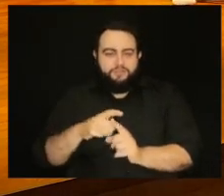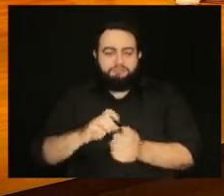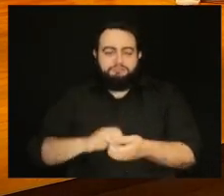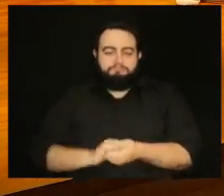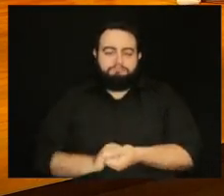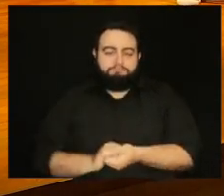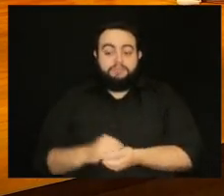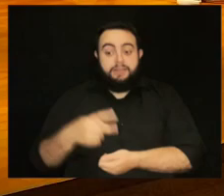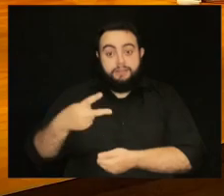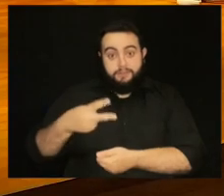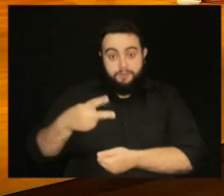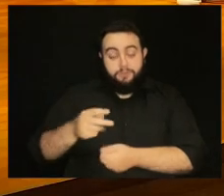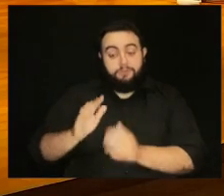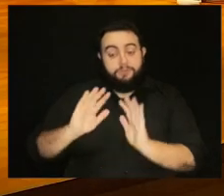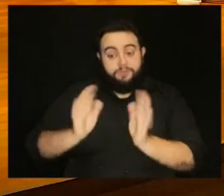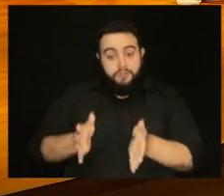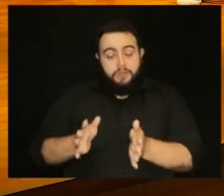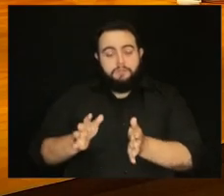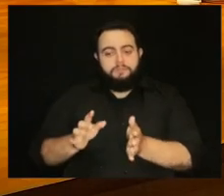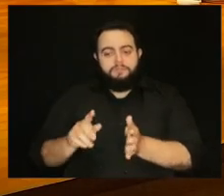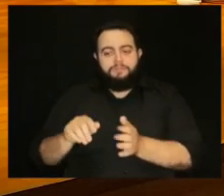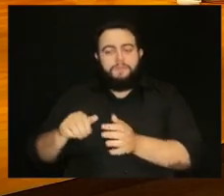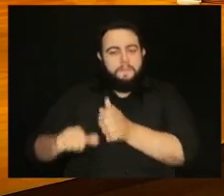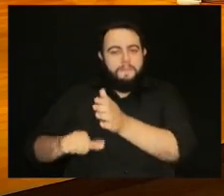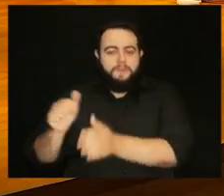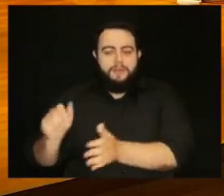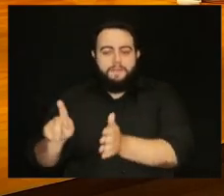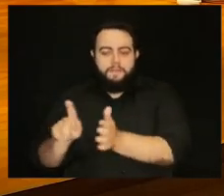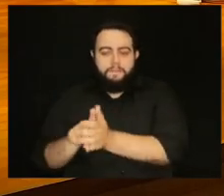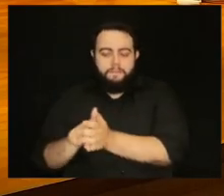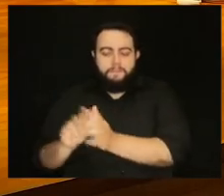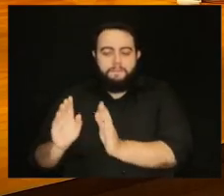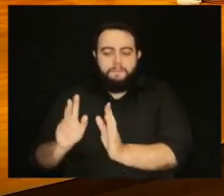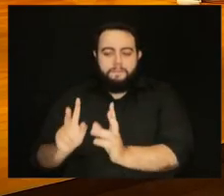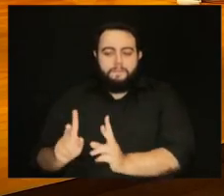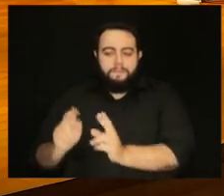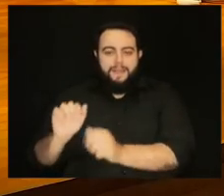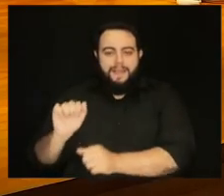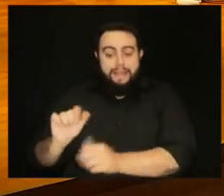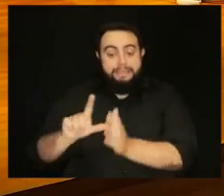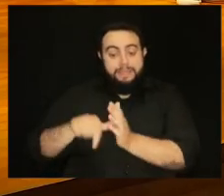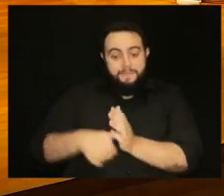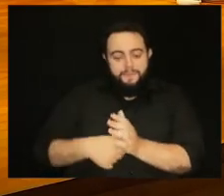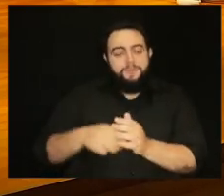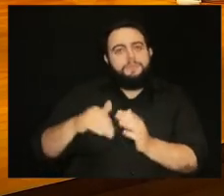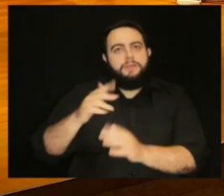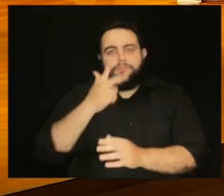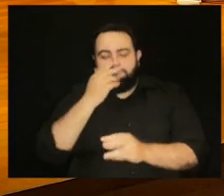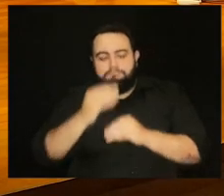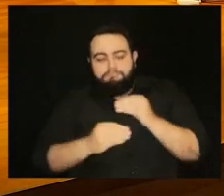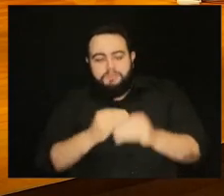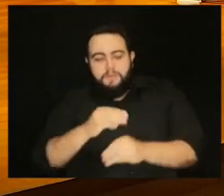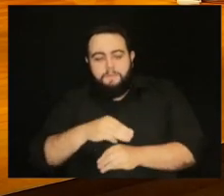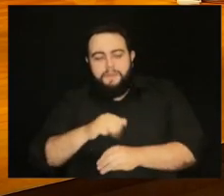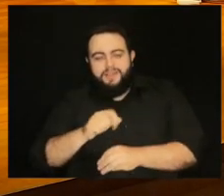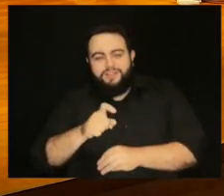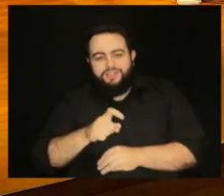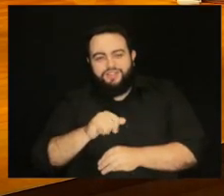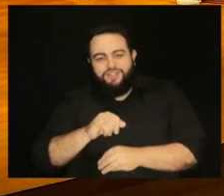já meio maxixe, só para vocês entenderem porque o Octávio Dutra era justamente